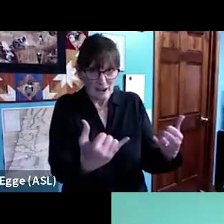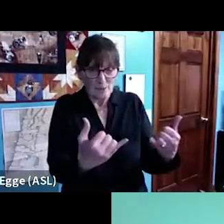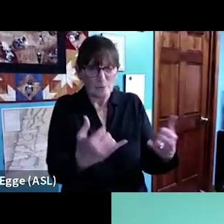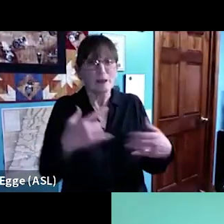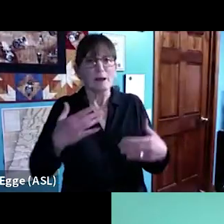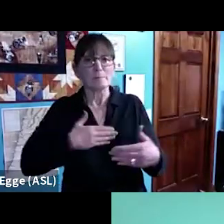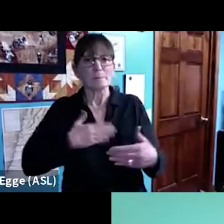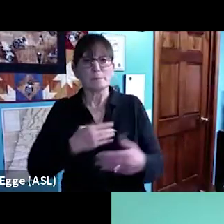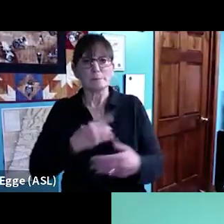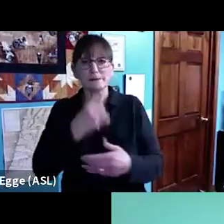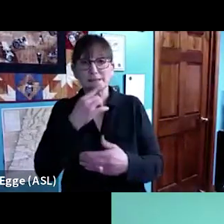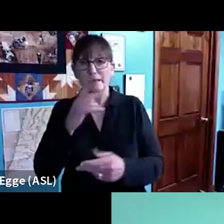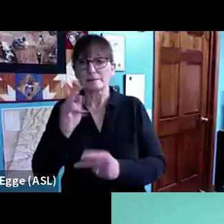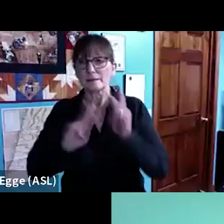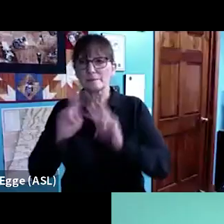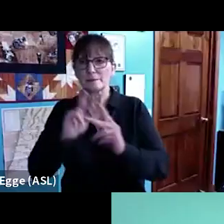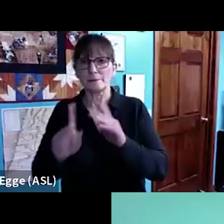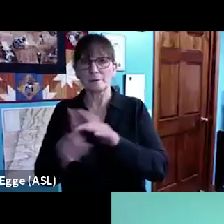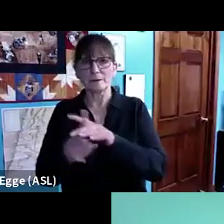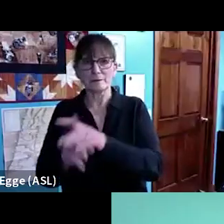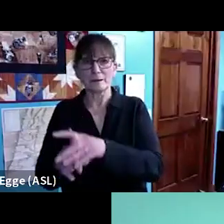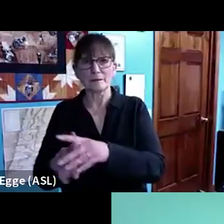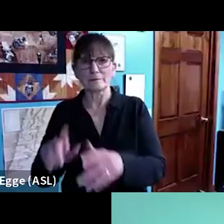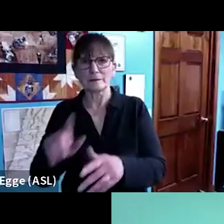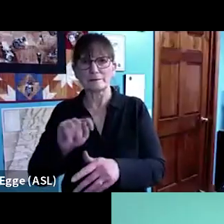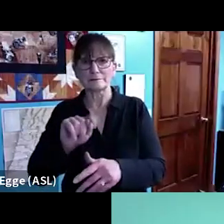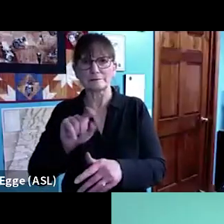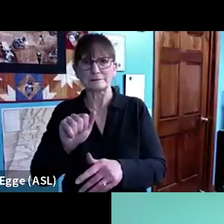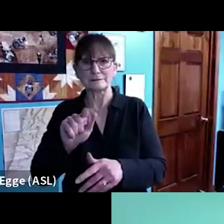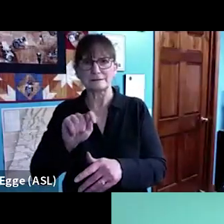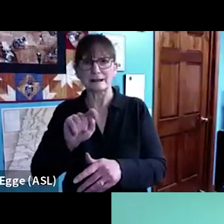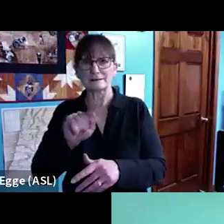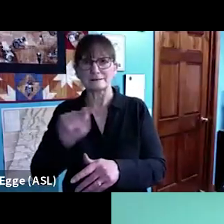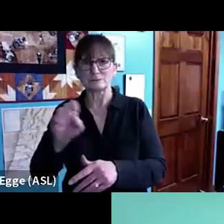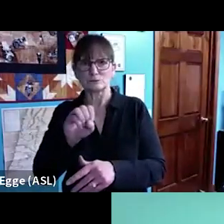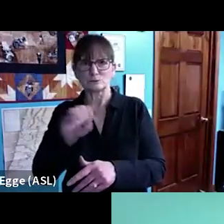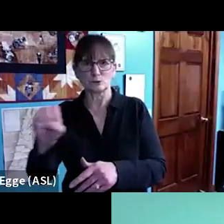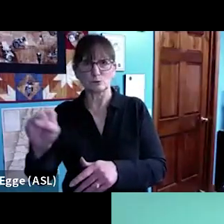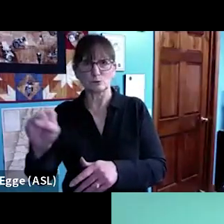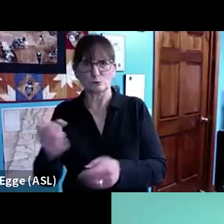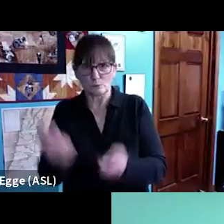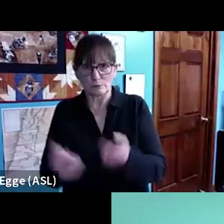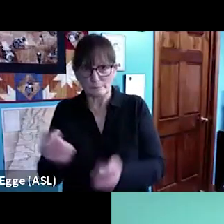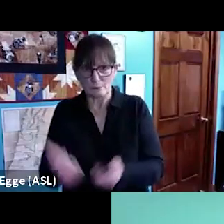Como dijiste, todas tus solicitudes se ven un poco diferentes, tal vez el proceso sea ligeramente diferente y eso está bien también.